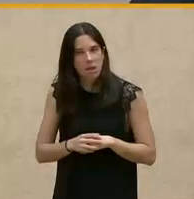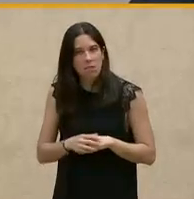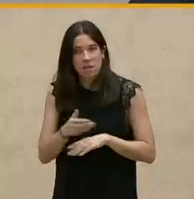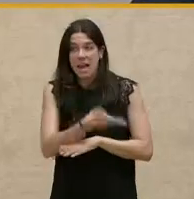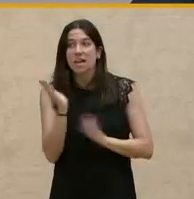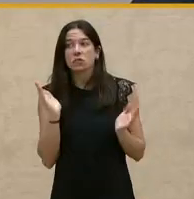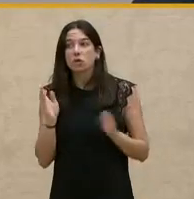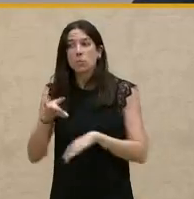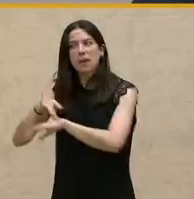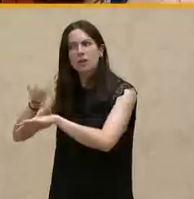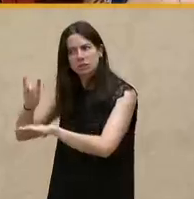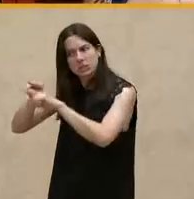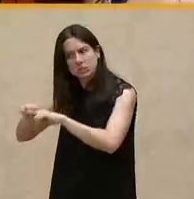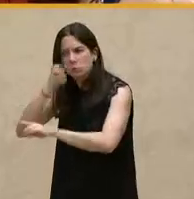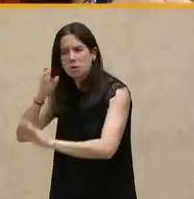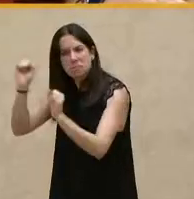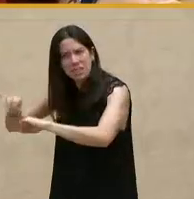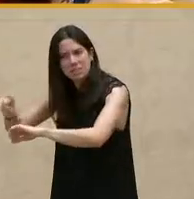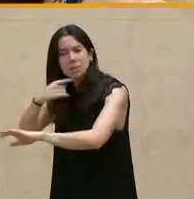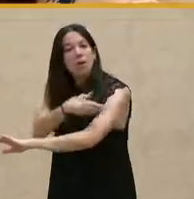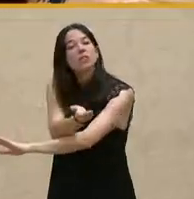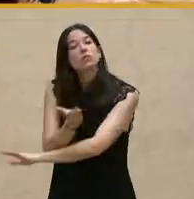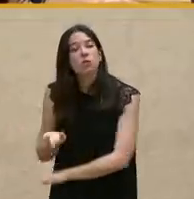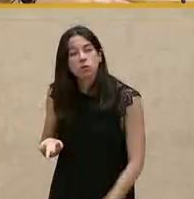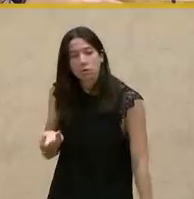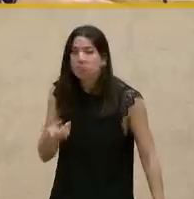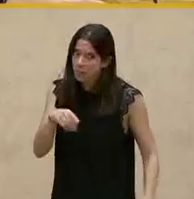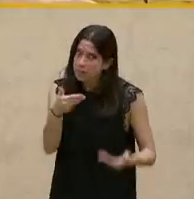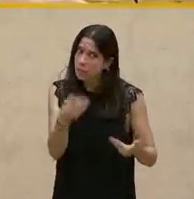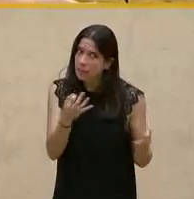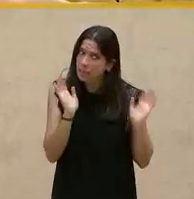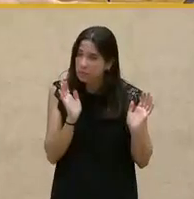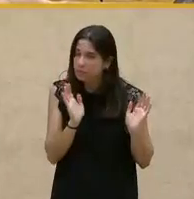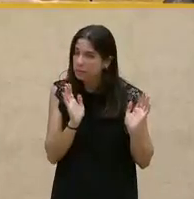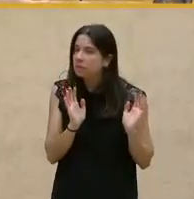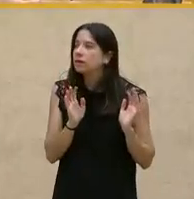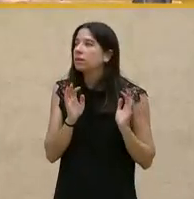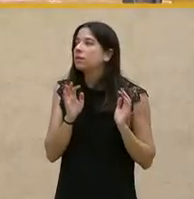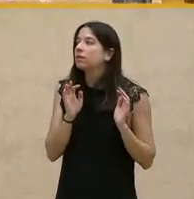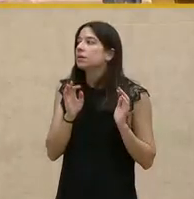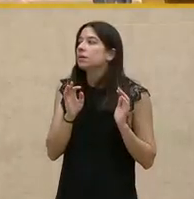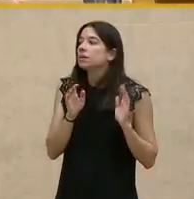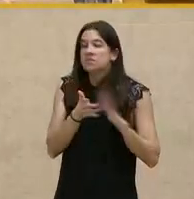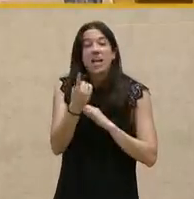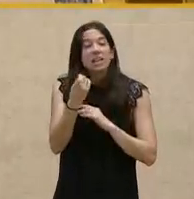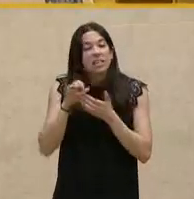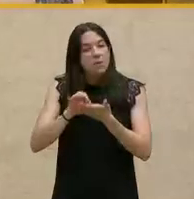queda fuera. Dentro de eso se requieren, como mencioné, servicios especializados, profesionales